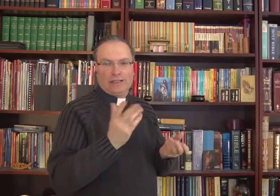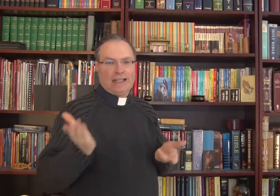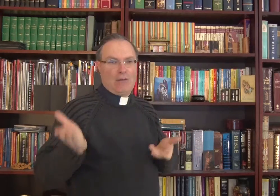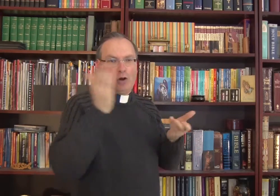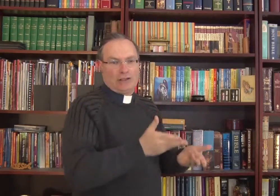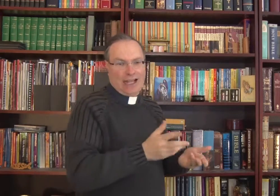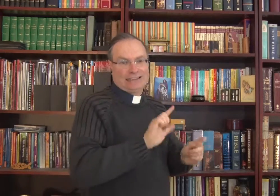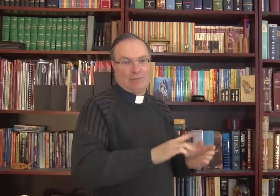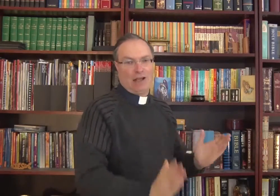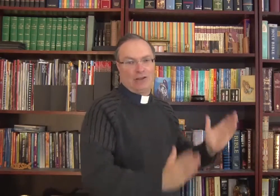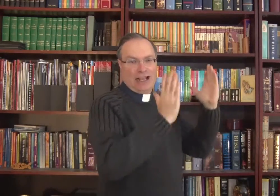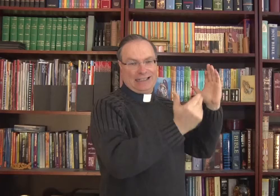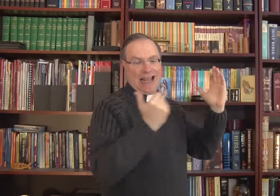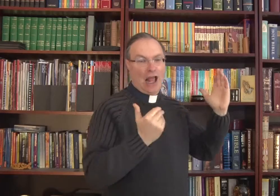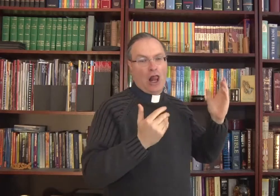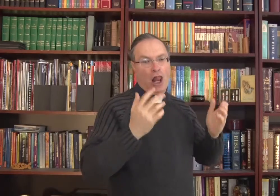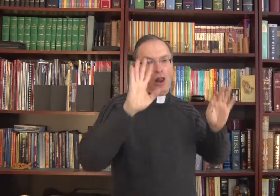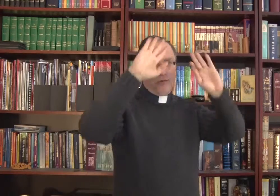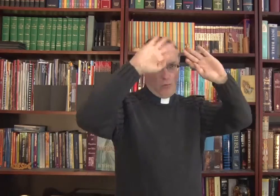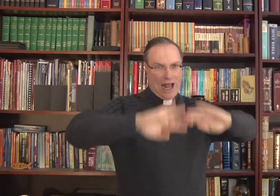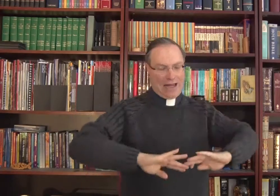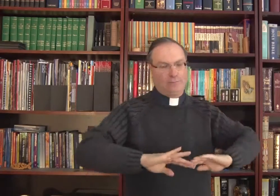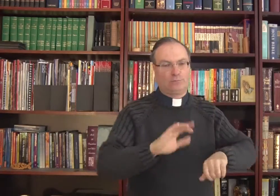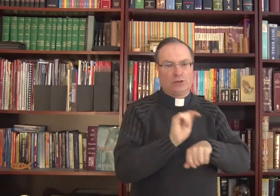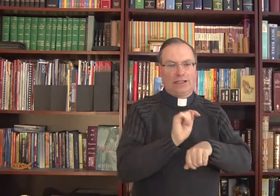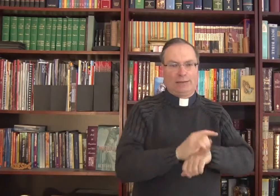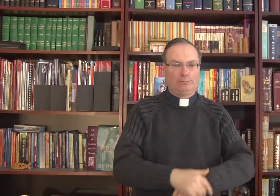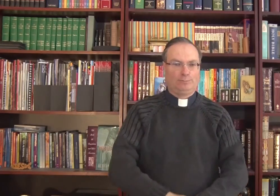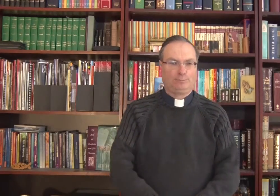et il portera ces éléments derrière le voile (du temple).»